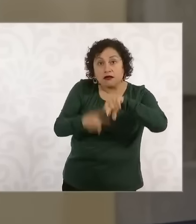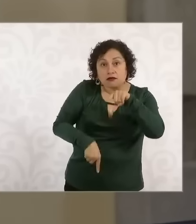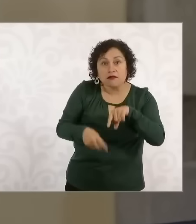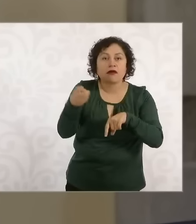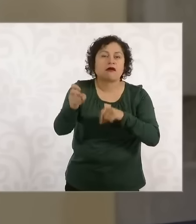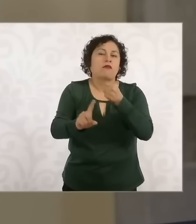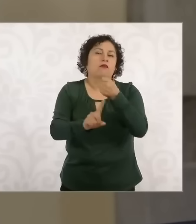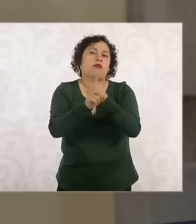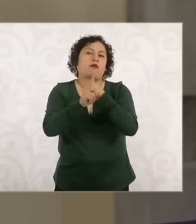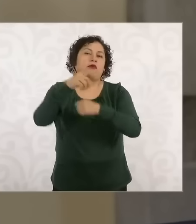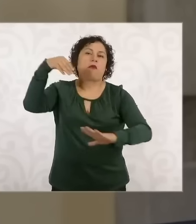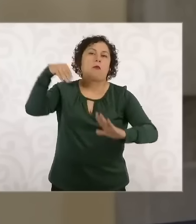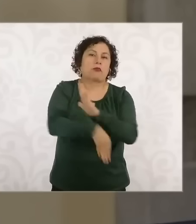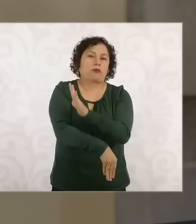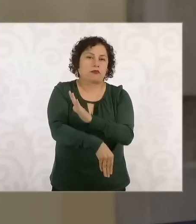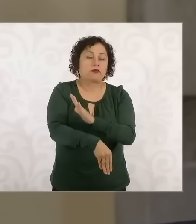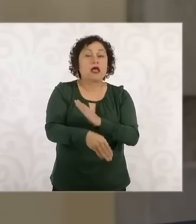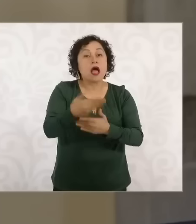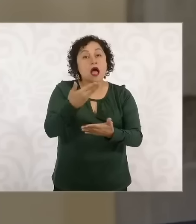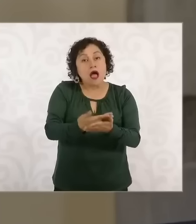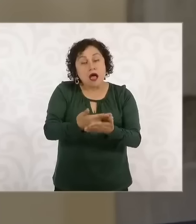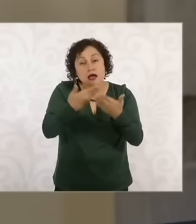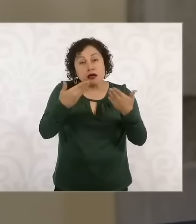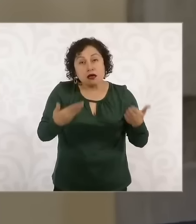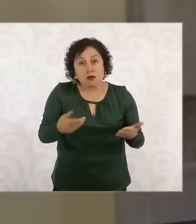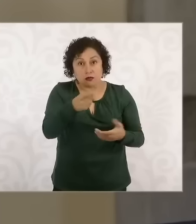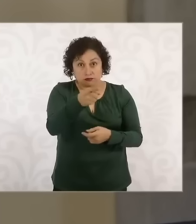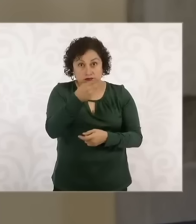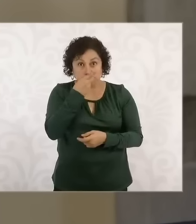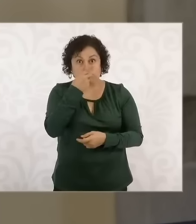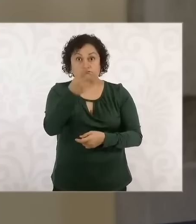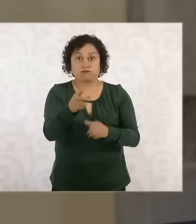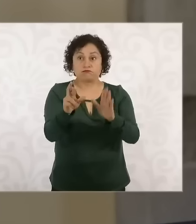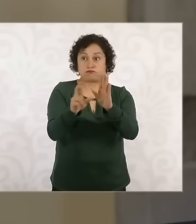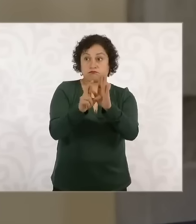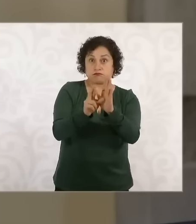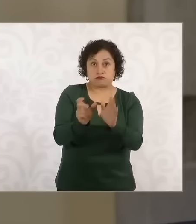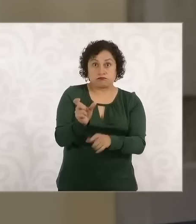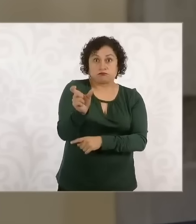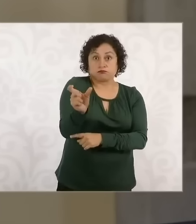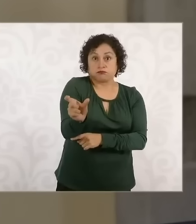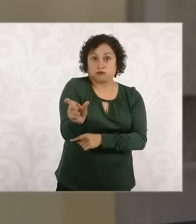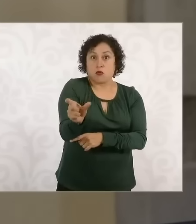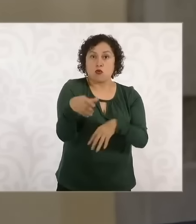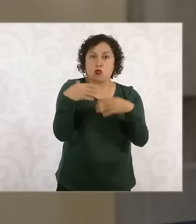que se anuncia y ya con estas etapas, eh preguntar eh qué diferencia igualmente no,